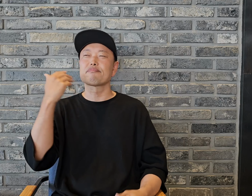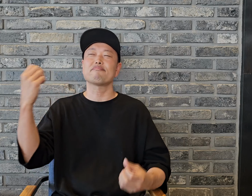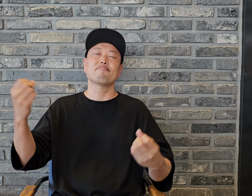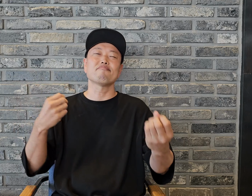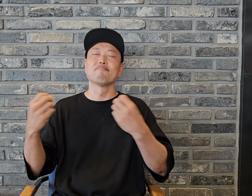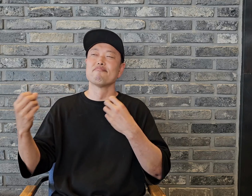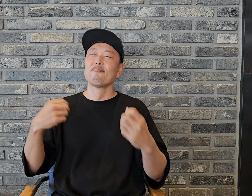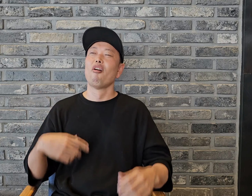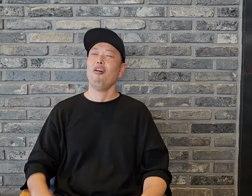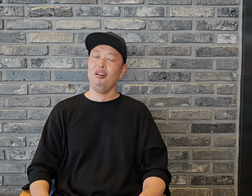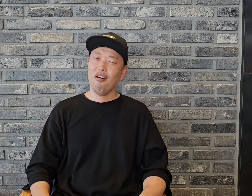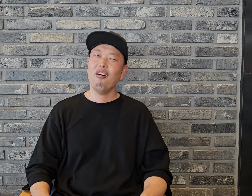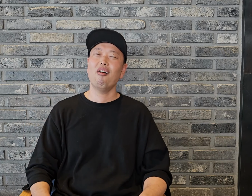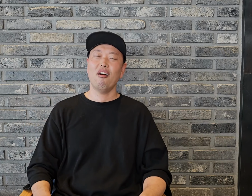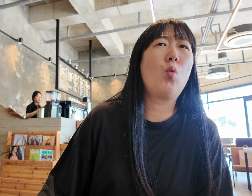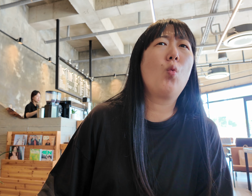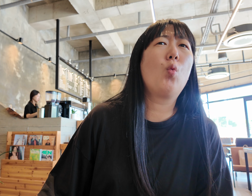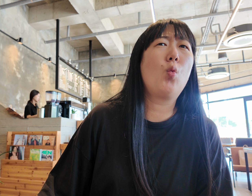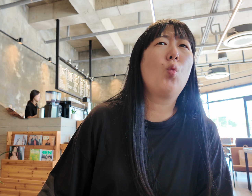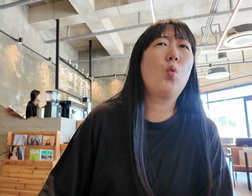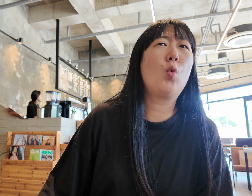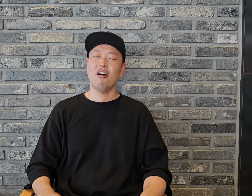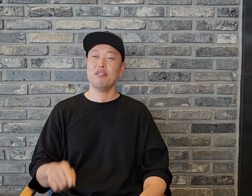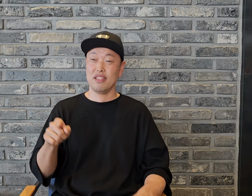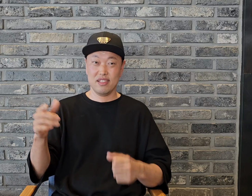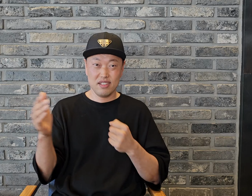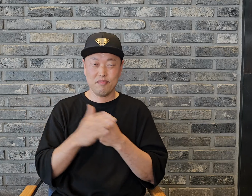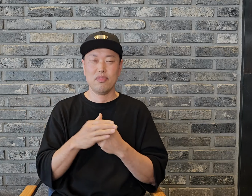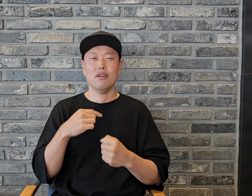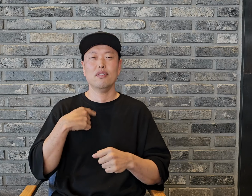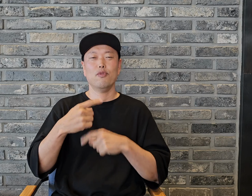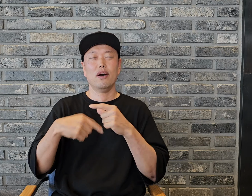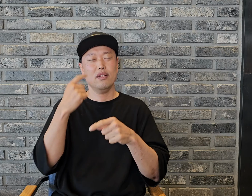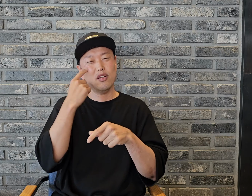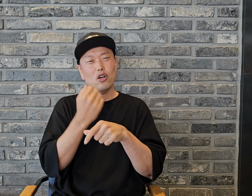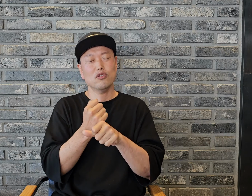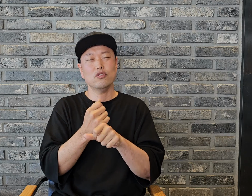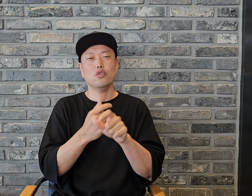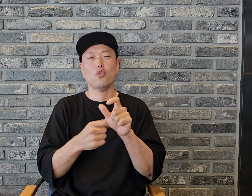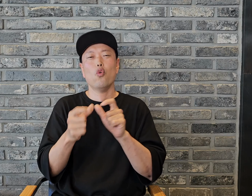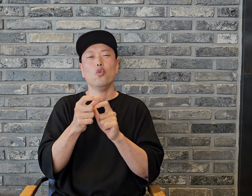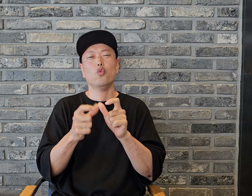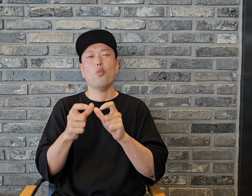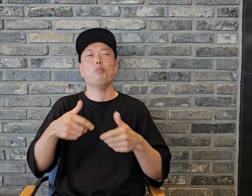聴覚障害者は本当に気に入ったと言いました。 ああ〜かっこいい。 やっぱり、私ももっと調べないといけないので、